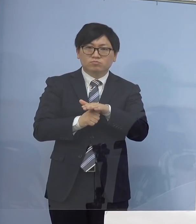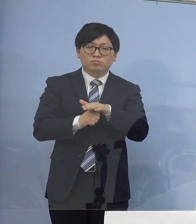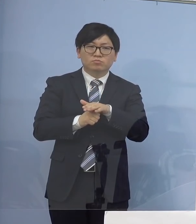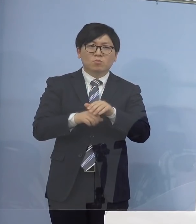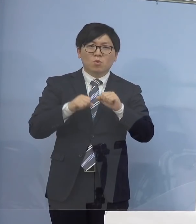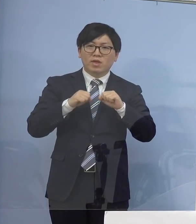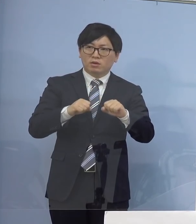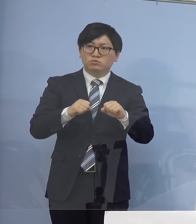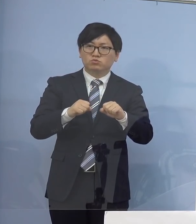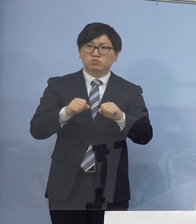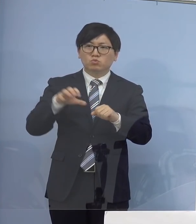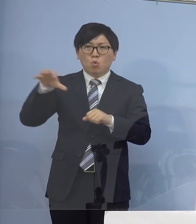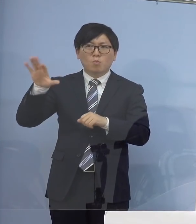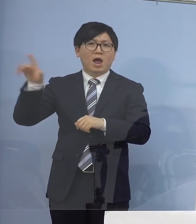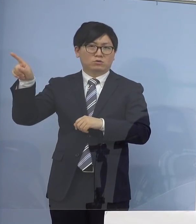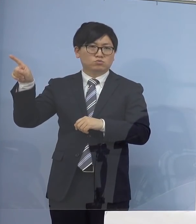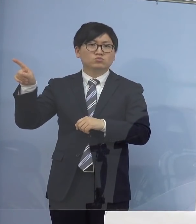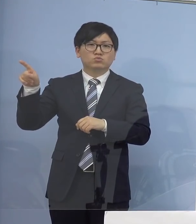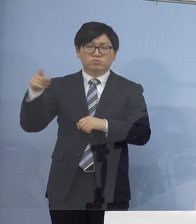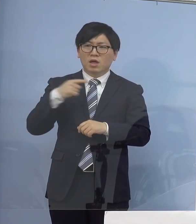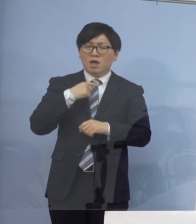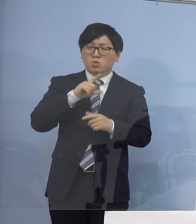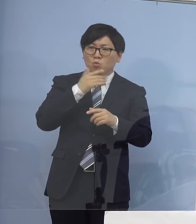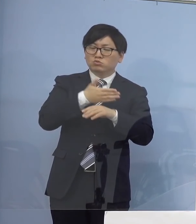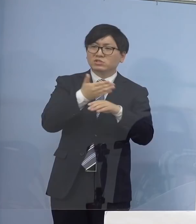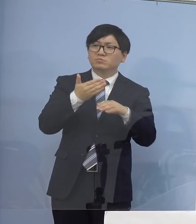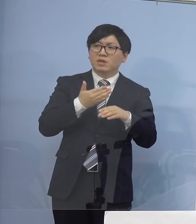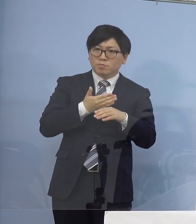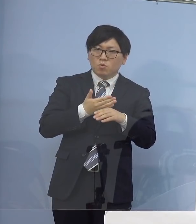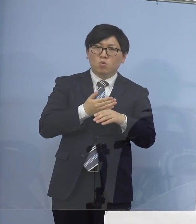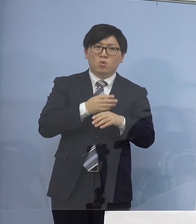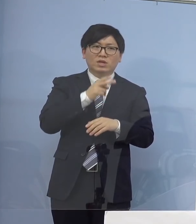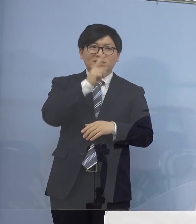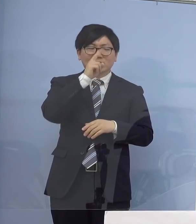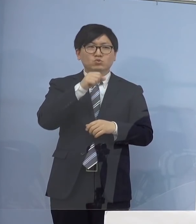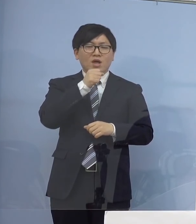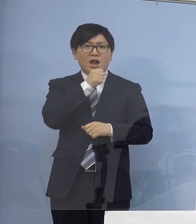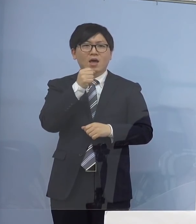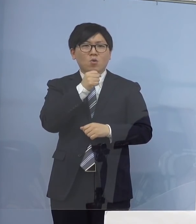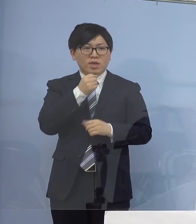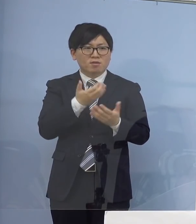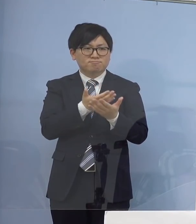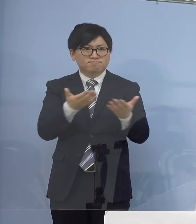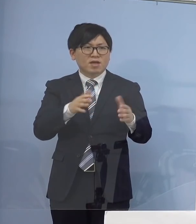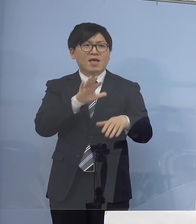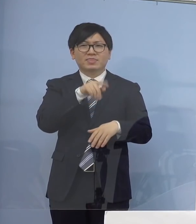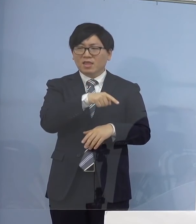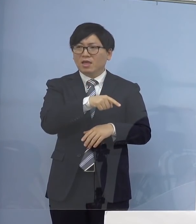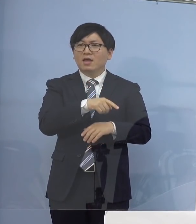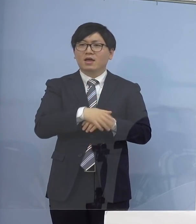徳島も昼カラオケのクラスターが出たところでもありますので そうしたものが果たして効果的なのかどうか